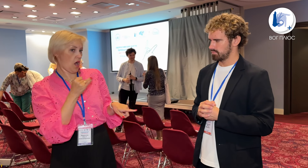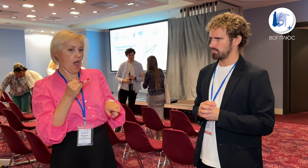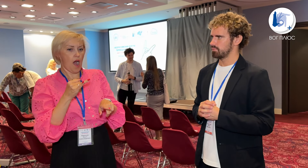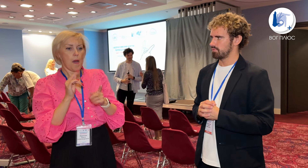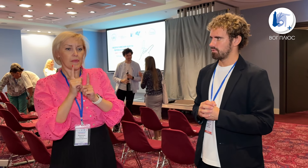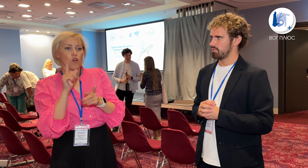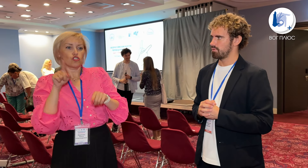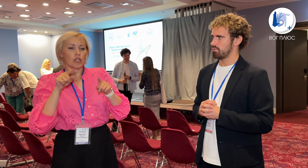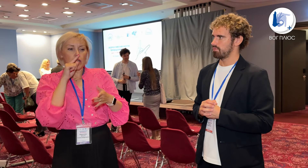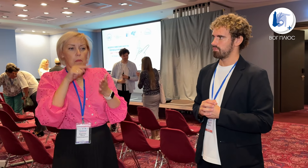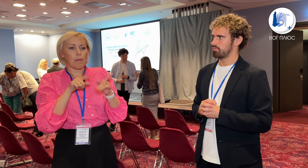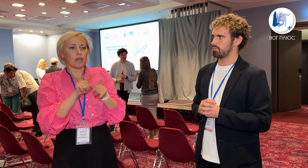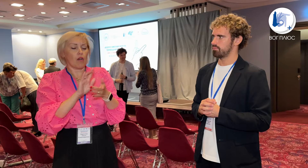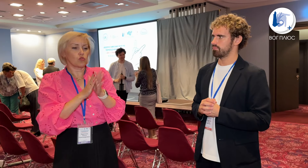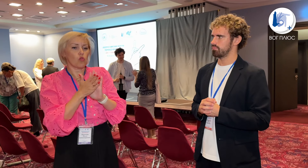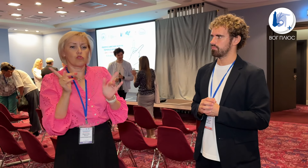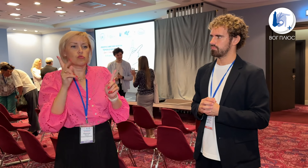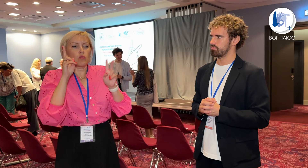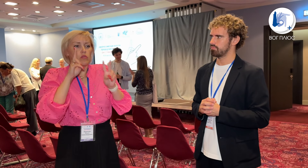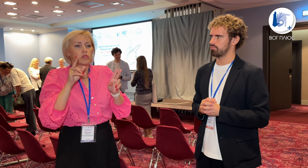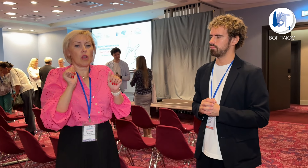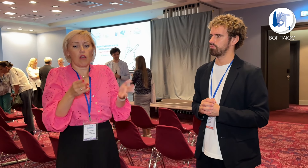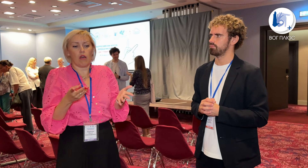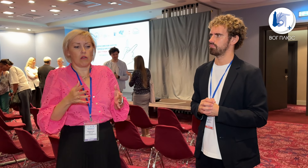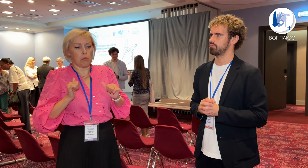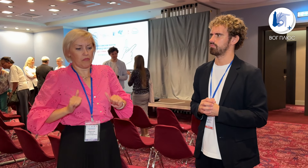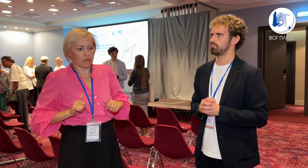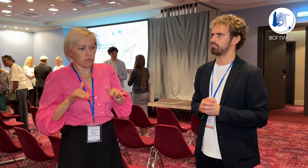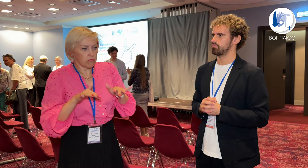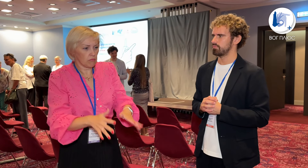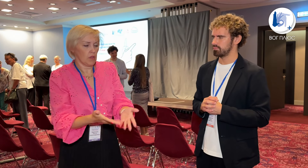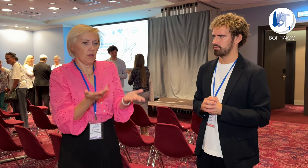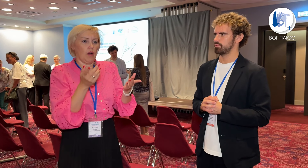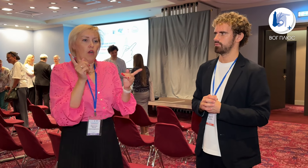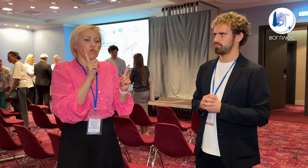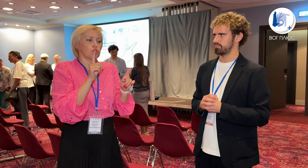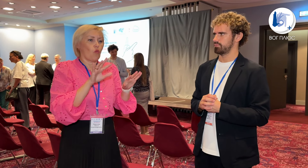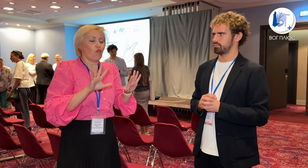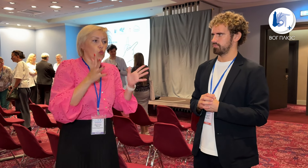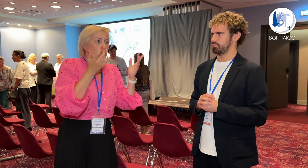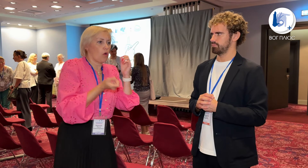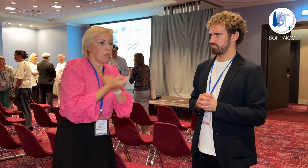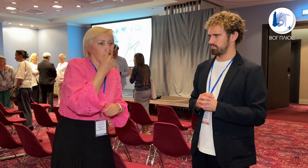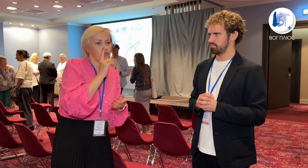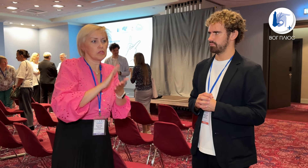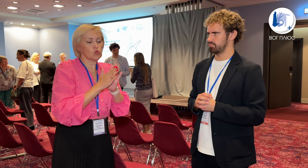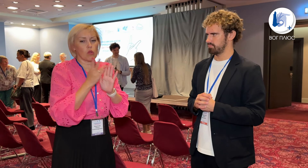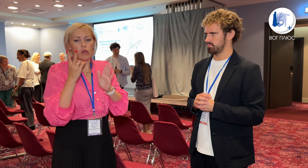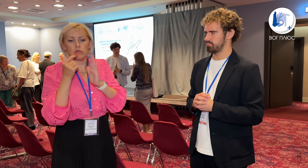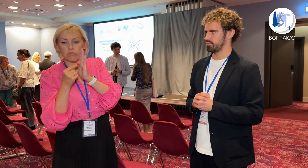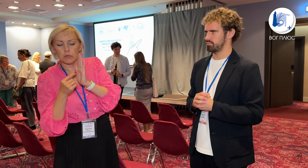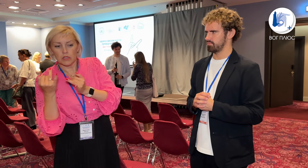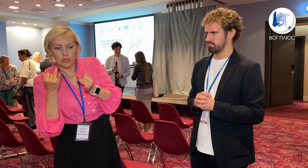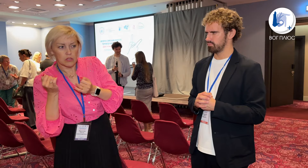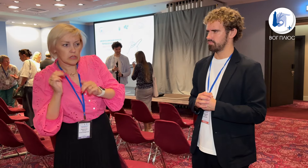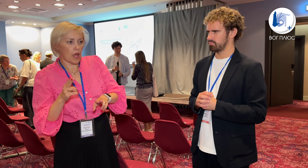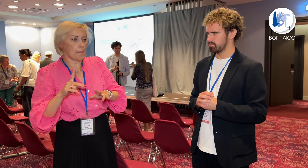Переводчики же иногда попадают в ситуации когда не знаю как поступить, какие нововведения появились, с кем поделиться ситуацией,